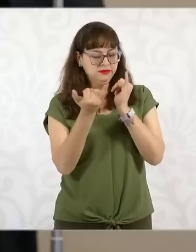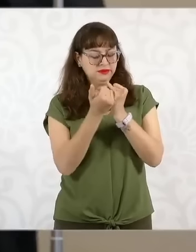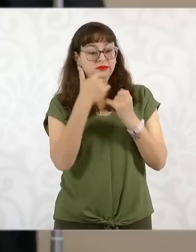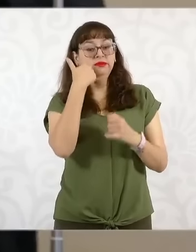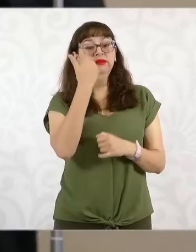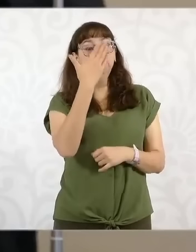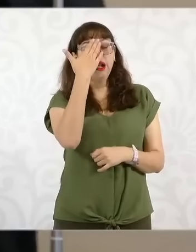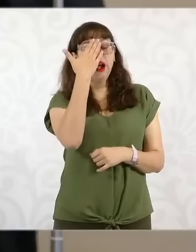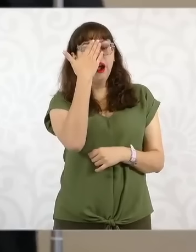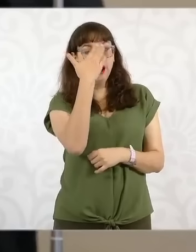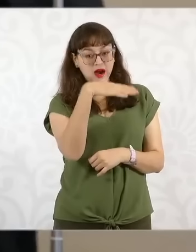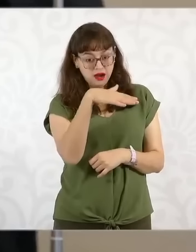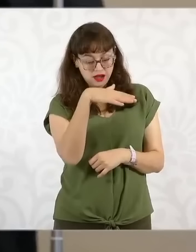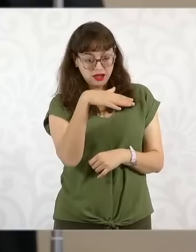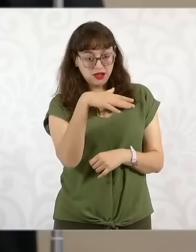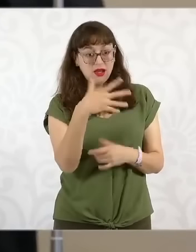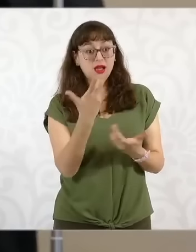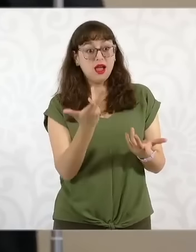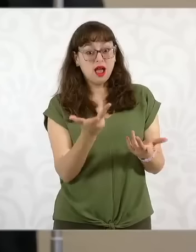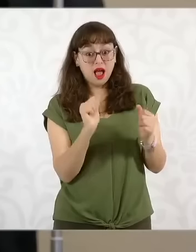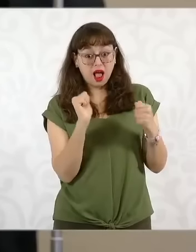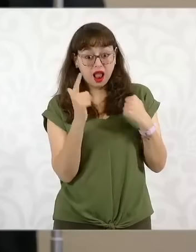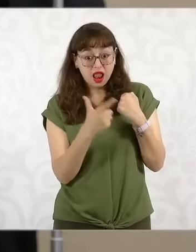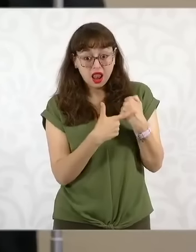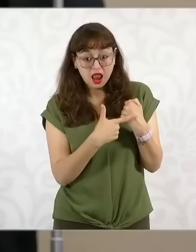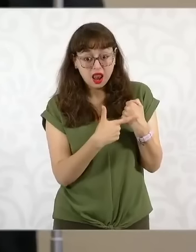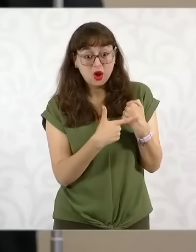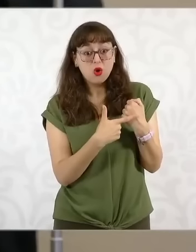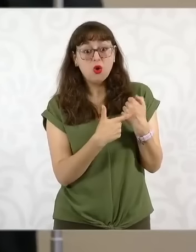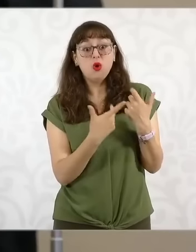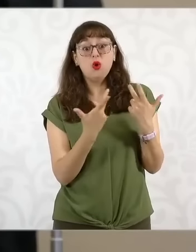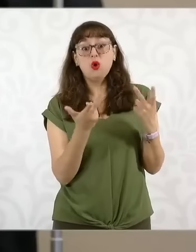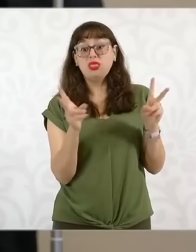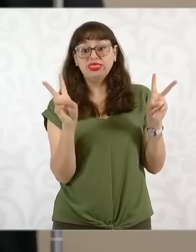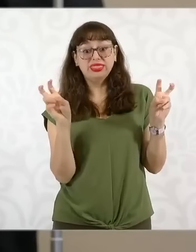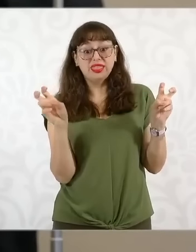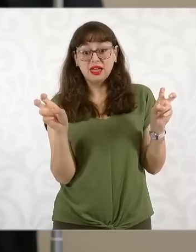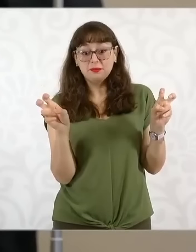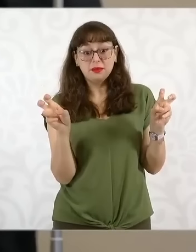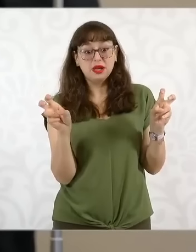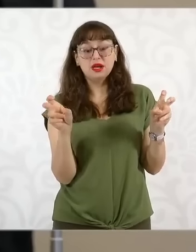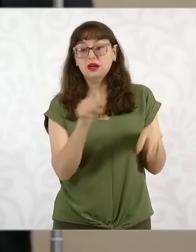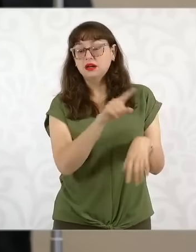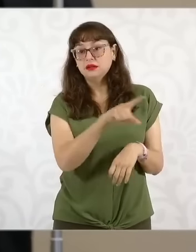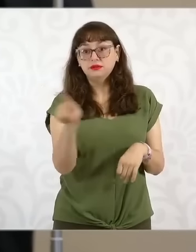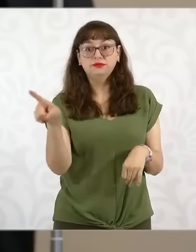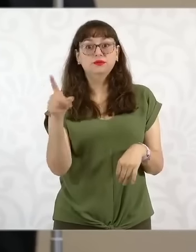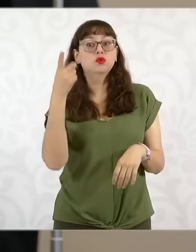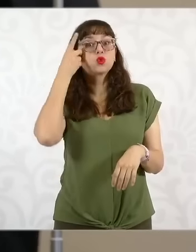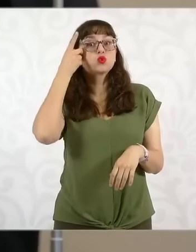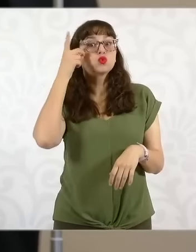hay un avance. Eh, aquí se ha tocado el tema de la supuesta extorsión a gasolineros que pues han